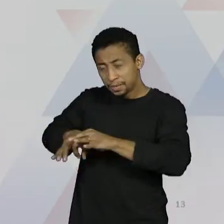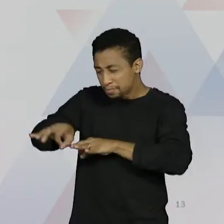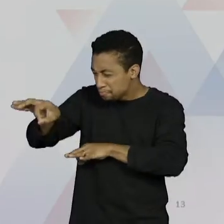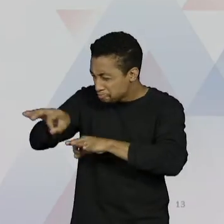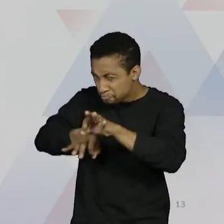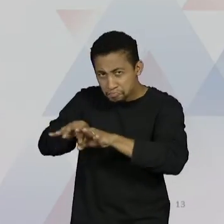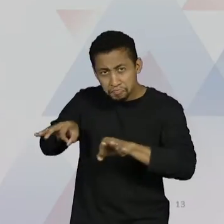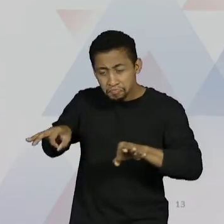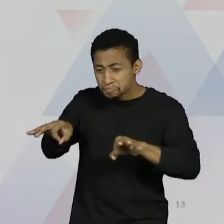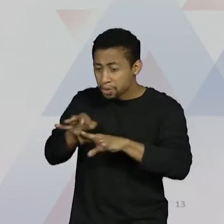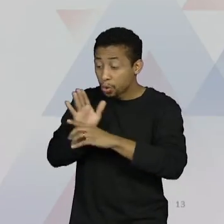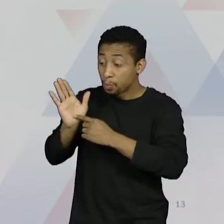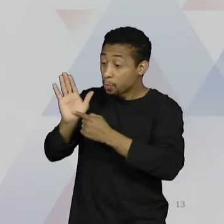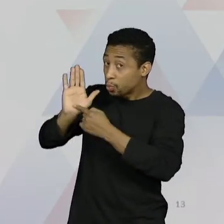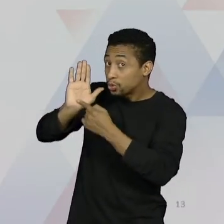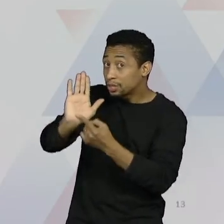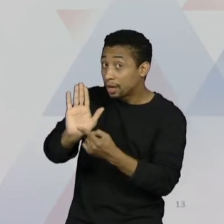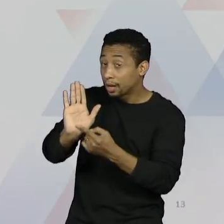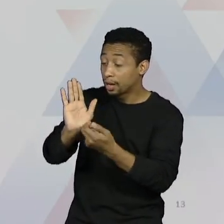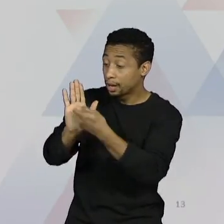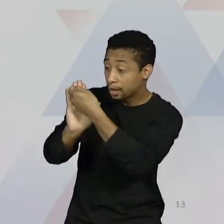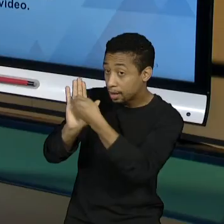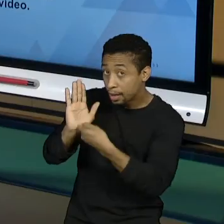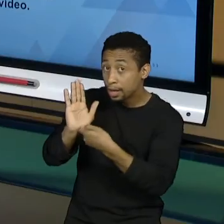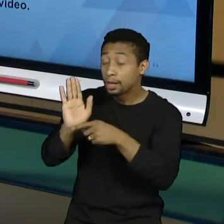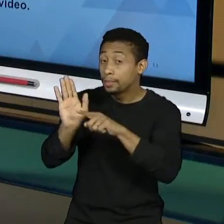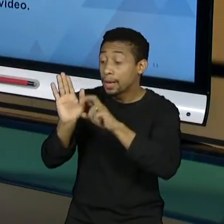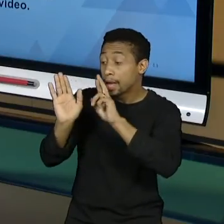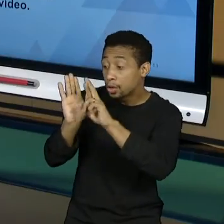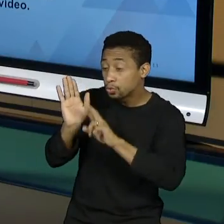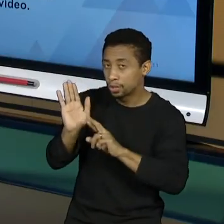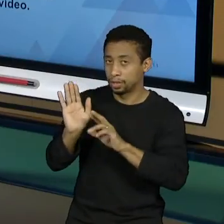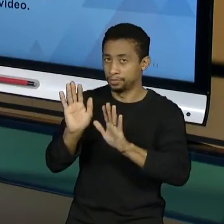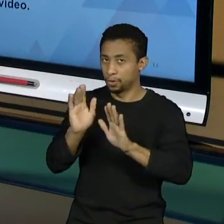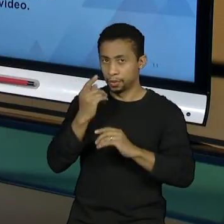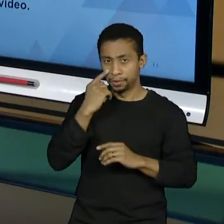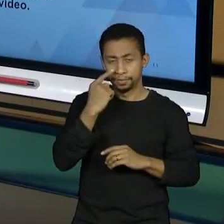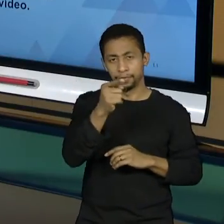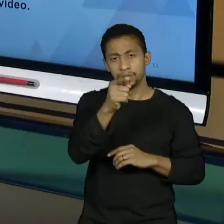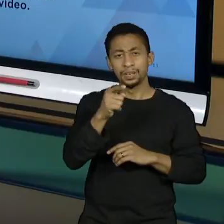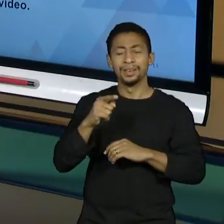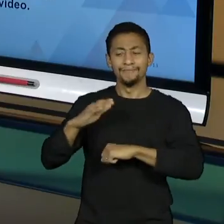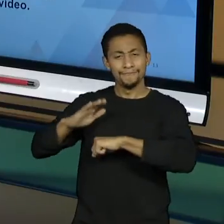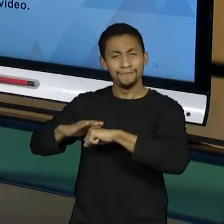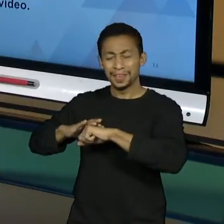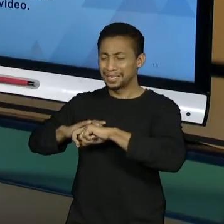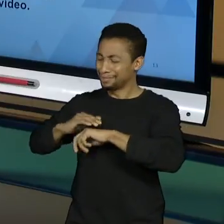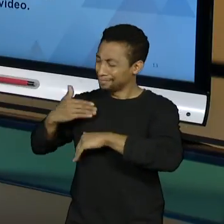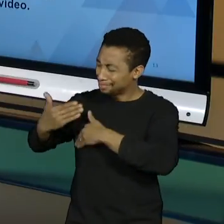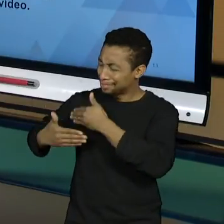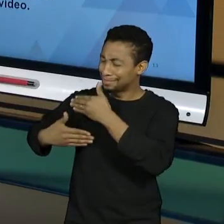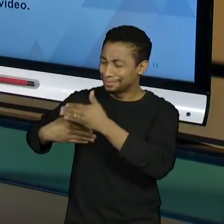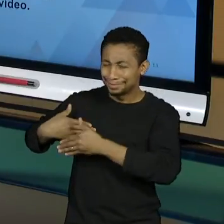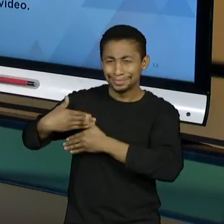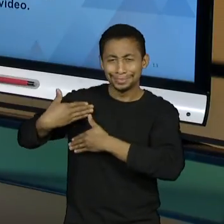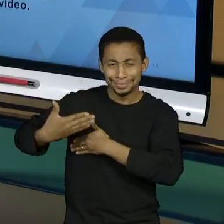"NAS FORMAS RELATÓRIO FINAL E DE UM VÍDEO". VEJA, VOCÊ FEZ UM MONTE DE COISA. AGORA É HORA DE MOSTRAR O QUE VOCÊ FEZ, TÁ? TEM QUE TER